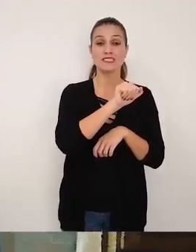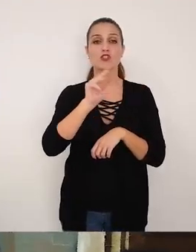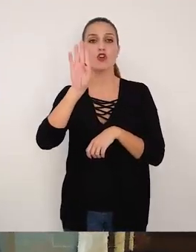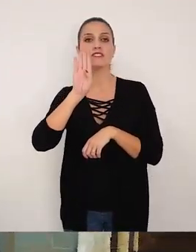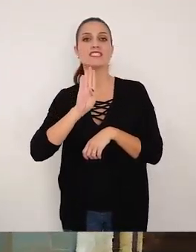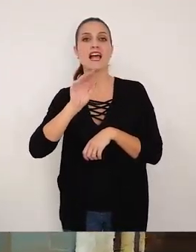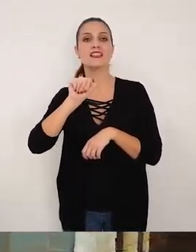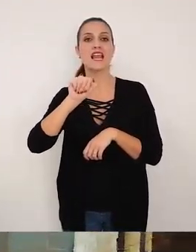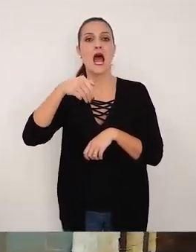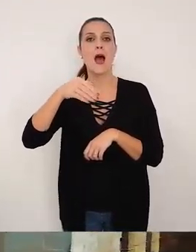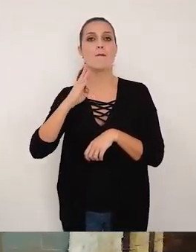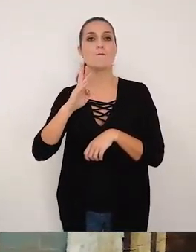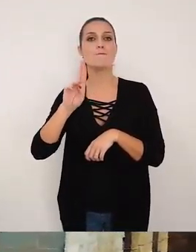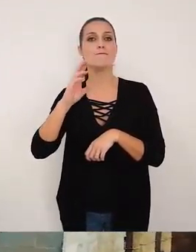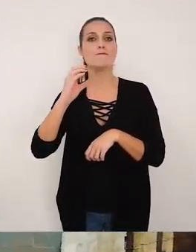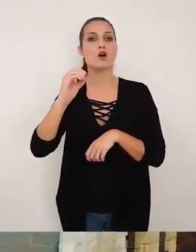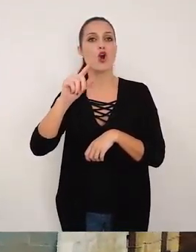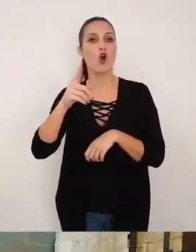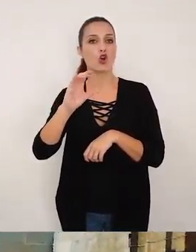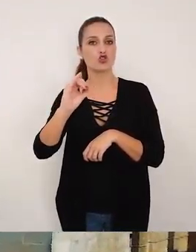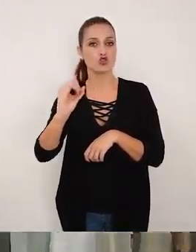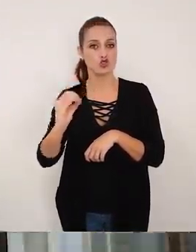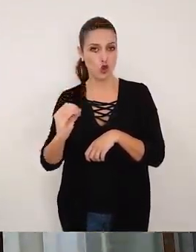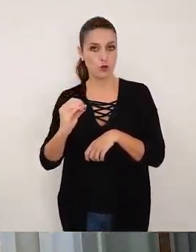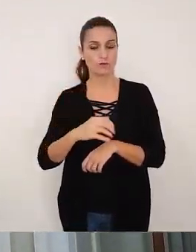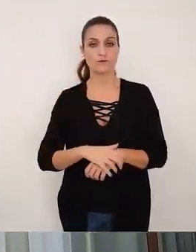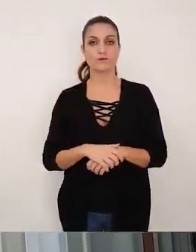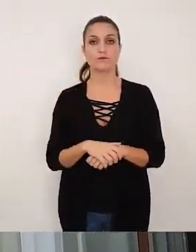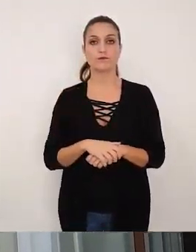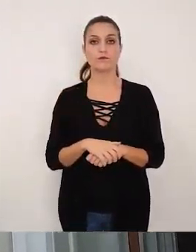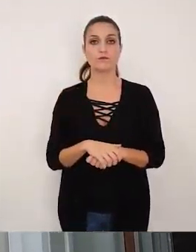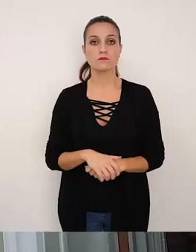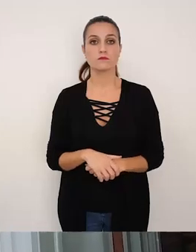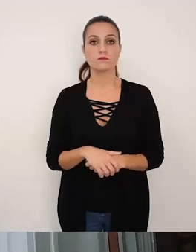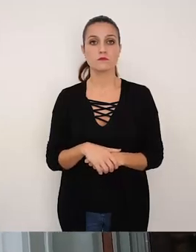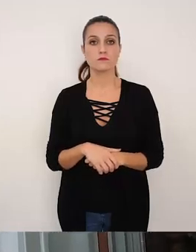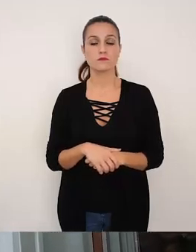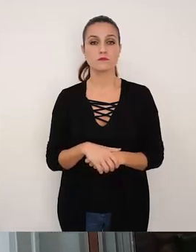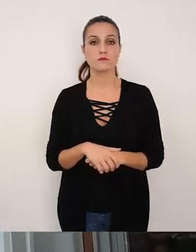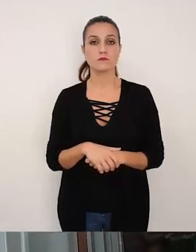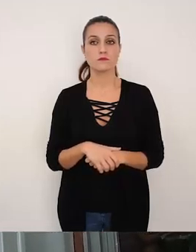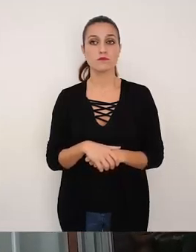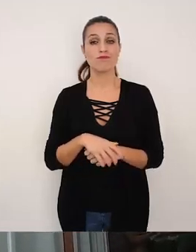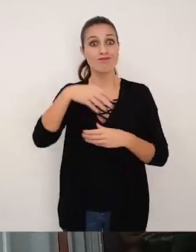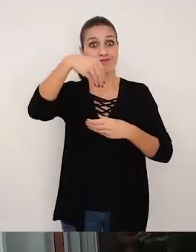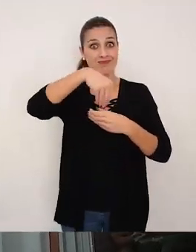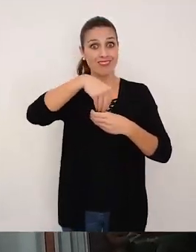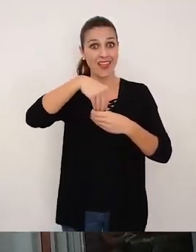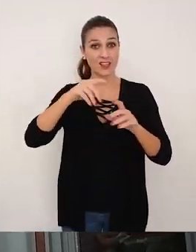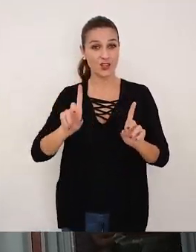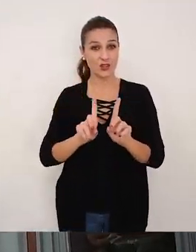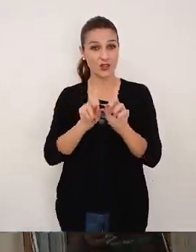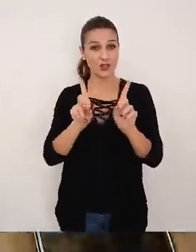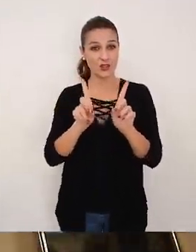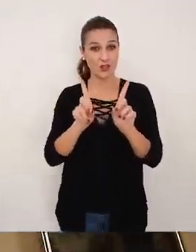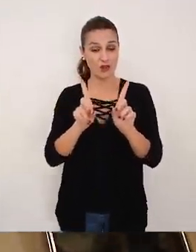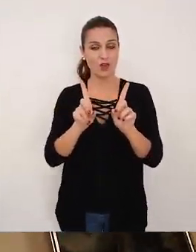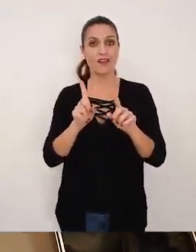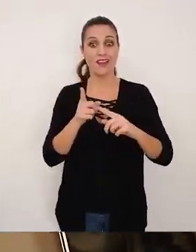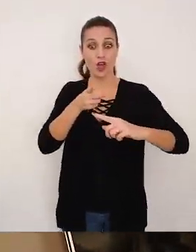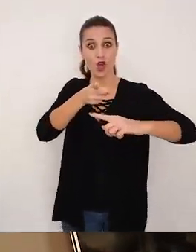e Sant’Ambrogio. L’interno dell’edificio si apre su un